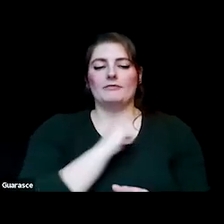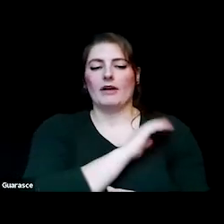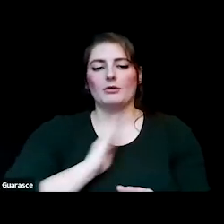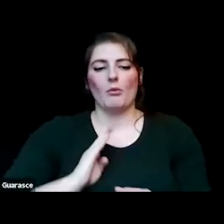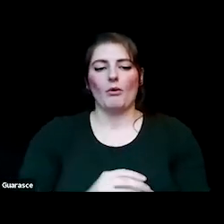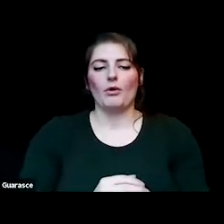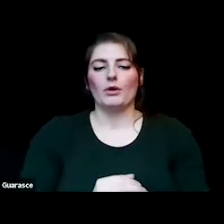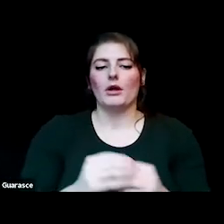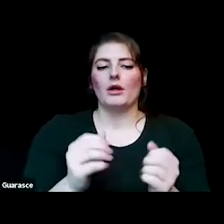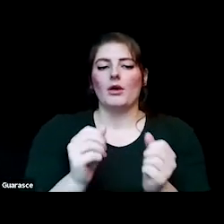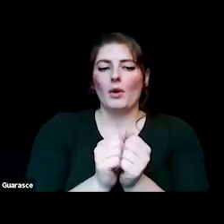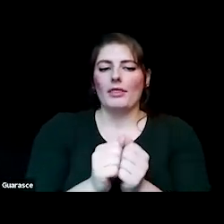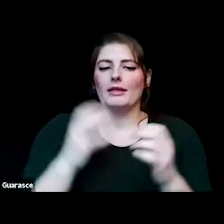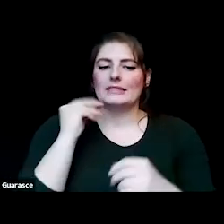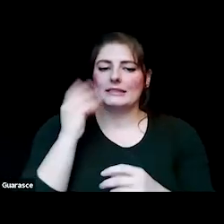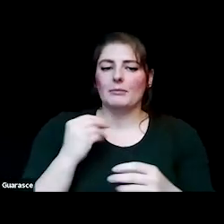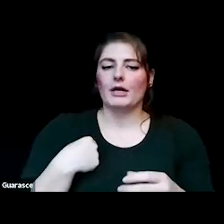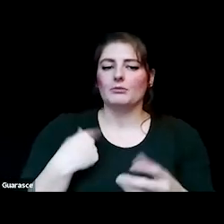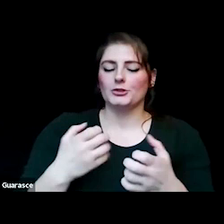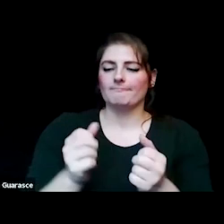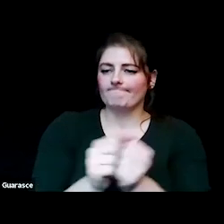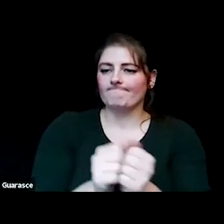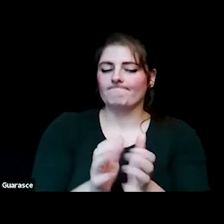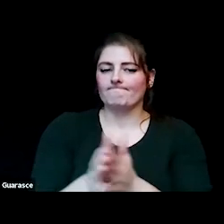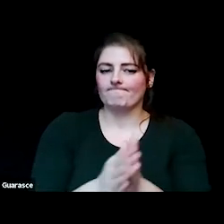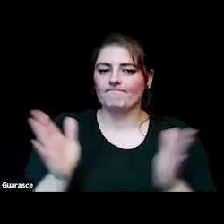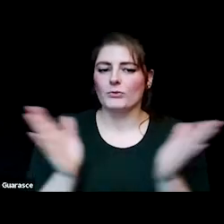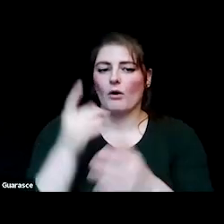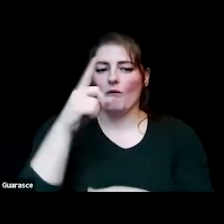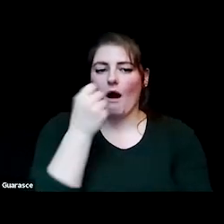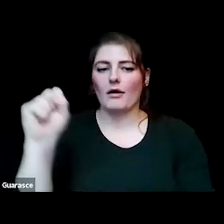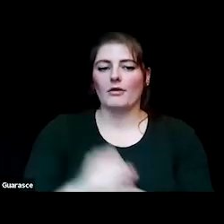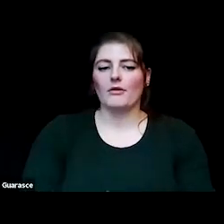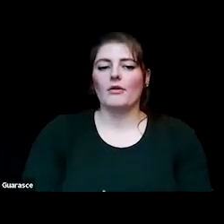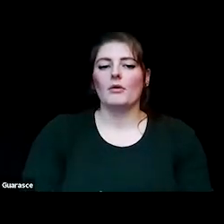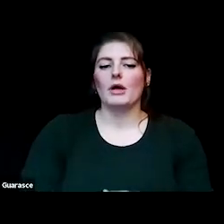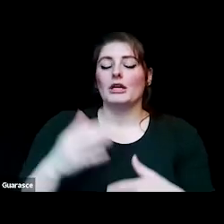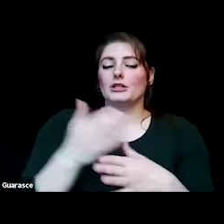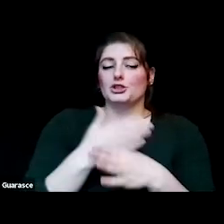que piden que se tome algún tipo de medida. La compartimos en las redes sociales, en nuestras redes comunitarias,